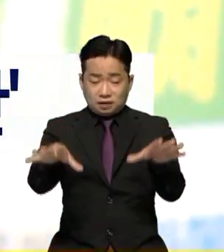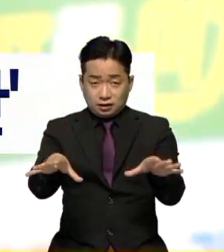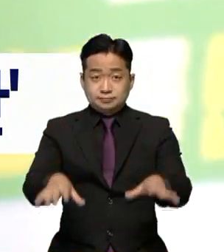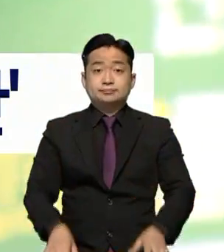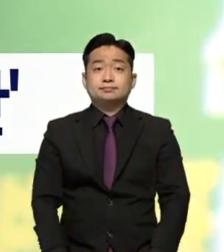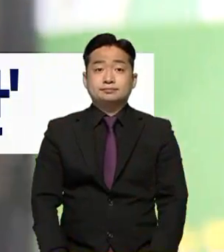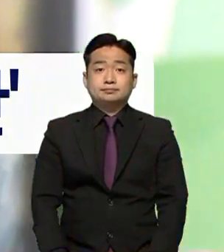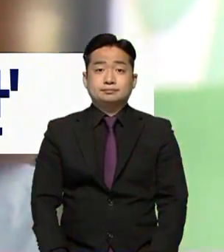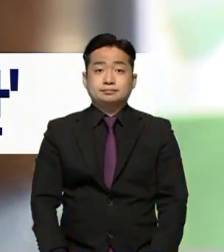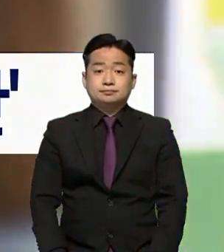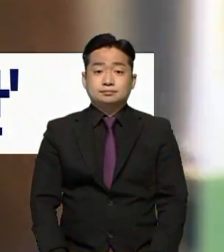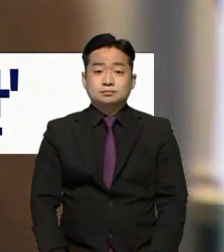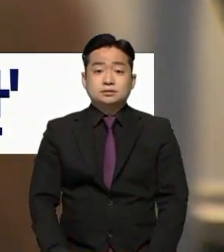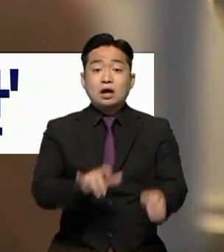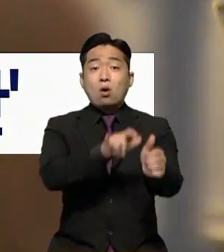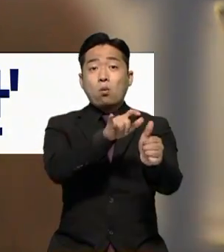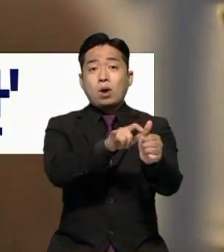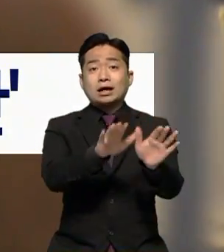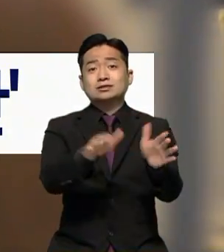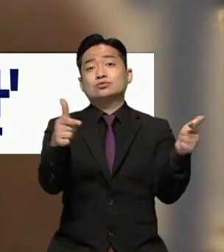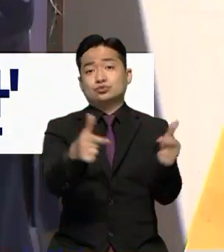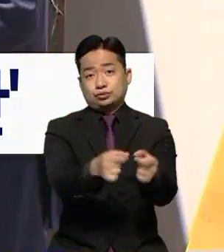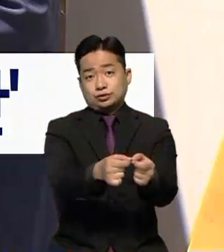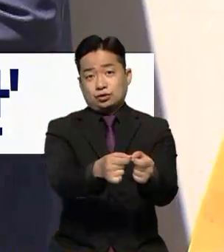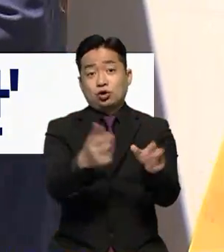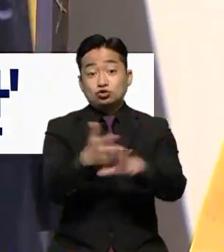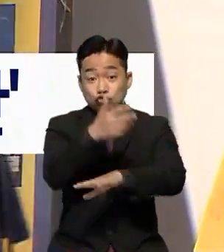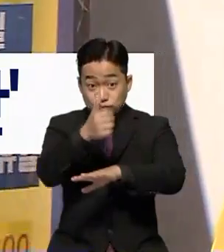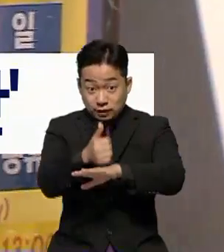않습니다. 확진자가 크게 줄면서 주말에는 아예 문을